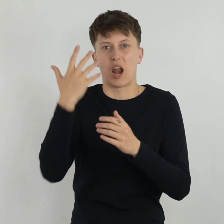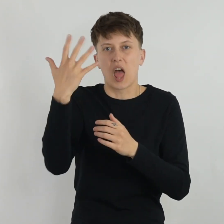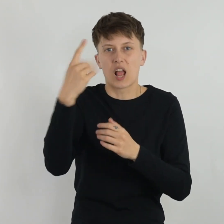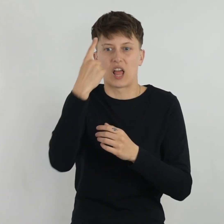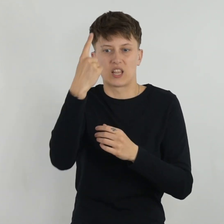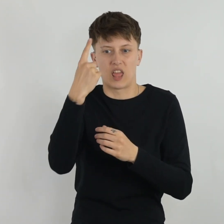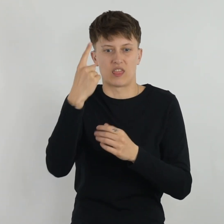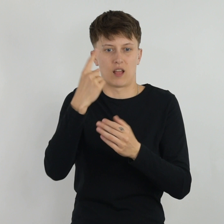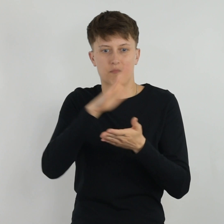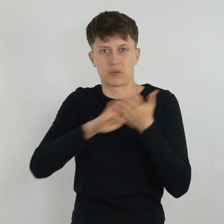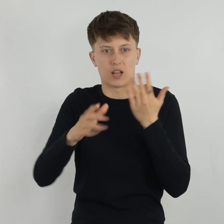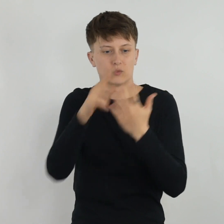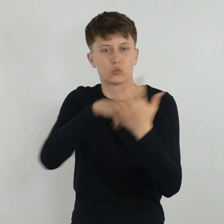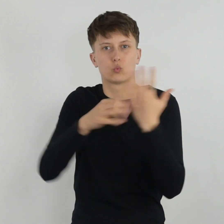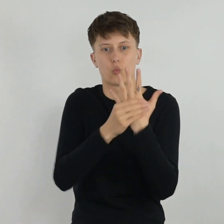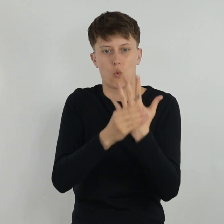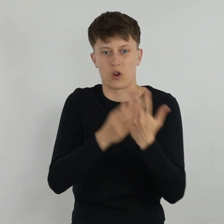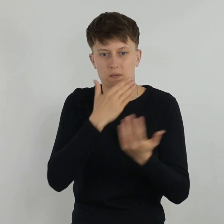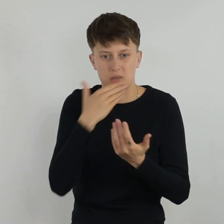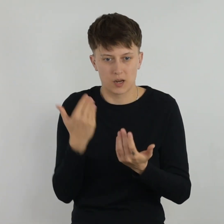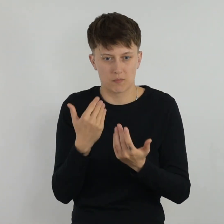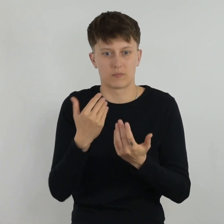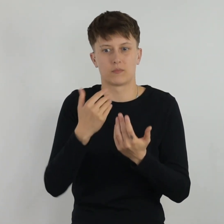ręce bez jednej dłoni nadal